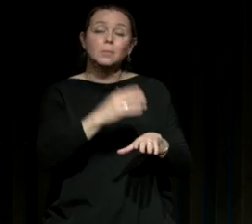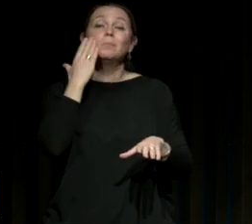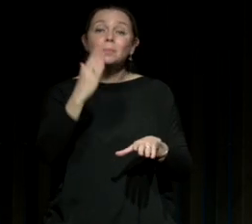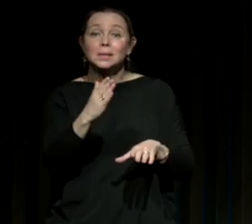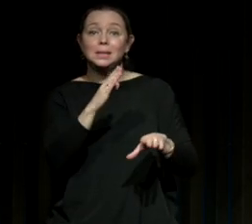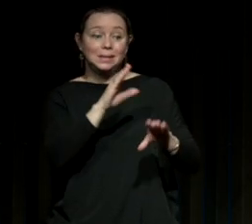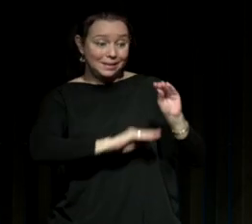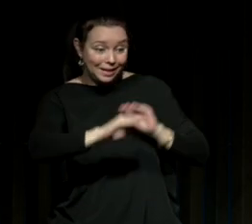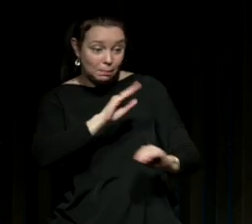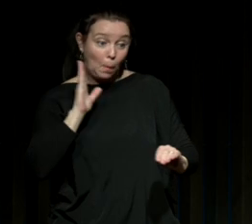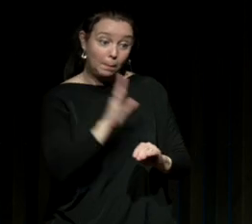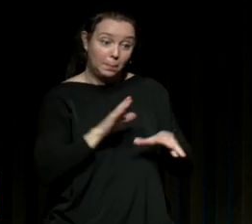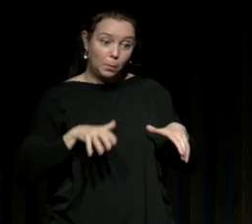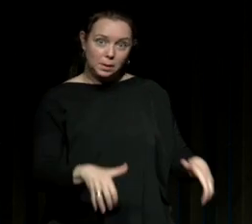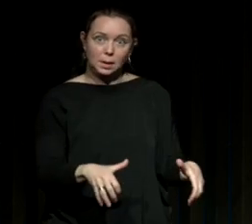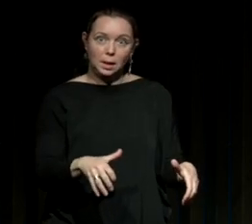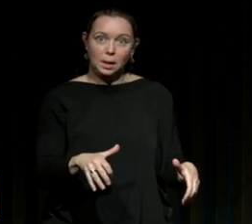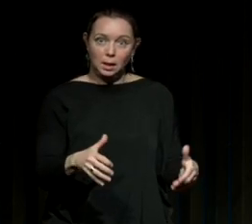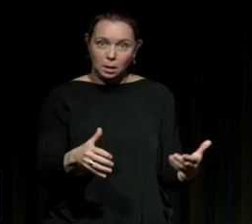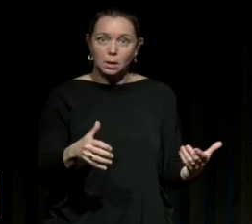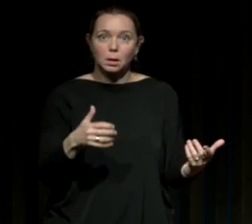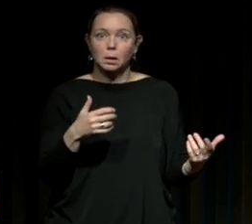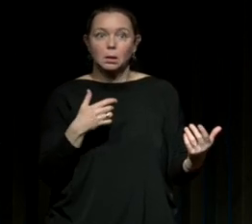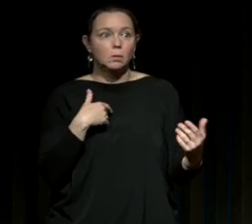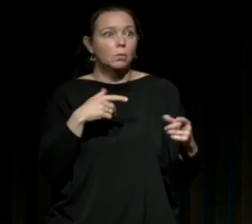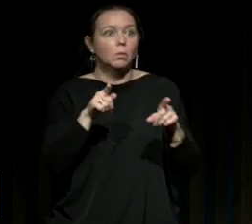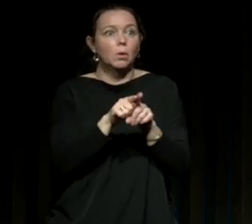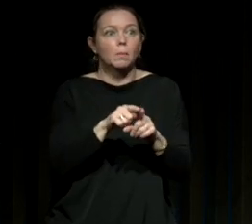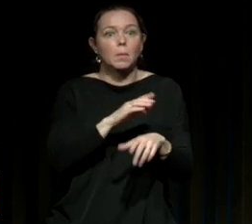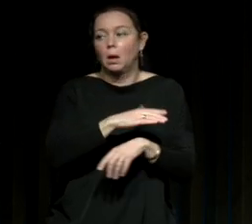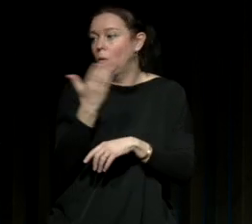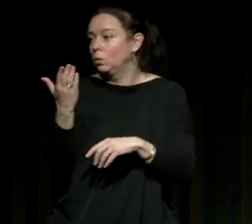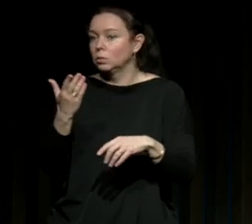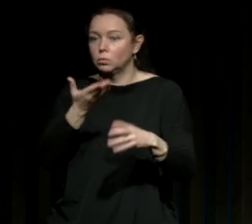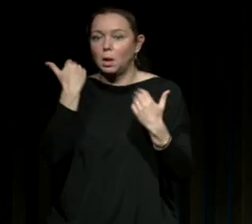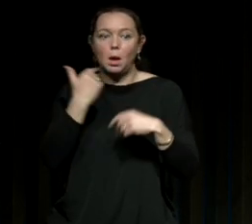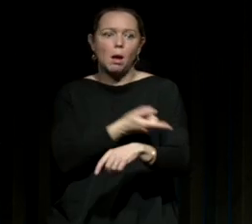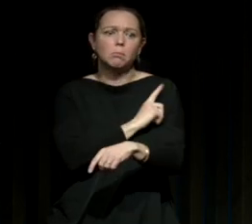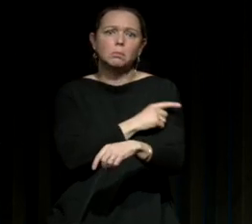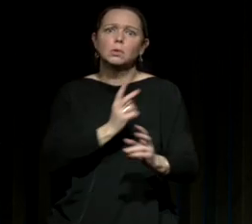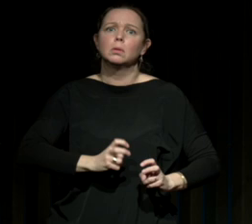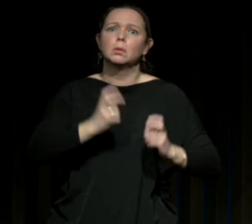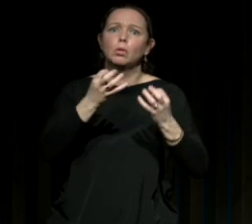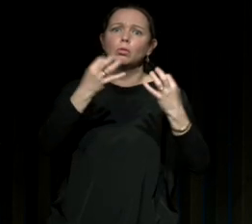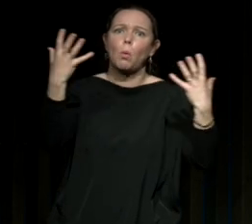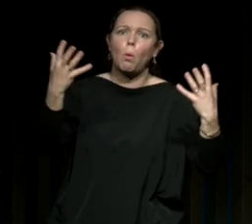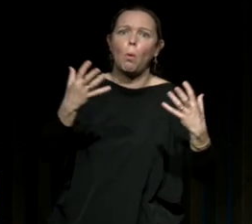positionne comme on se positionne quand on parle du traitement de l'hypertension artérielle ou